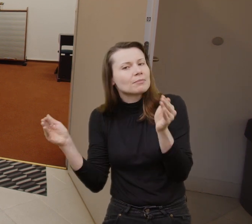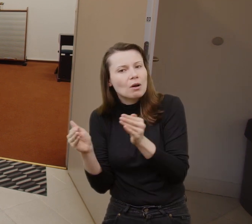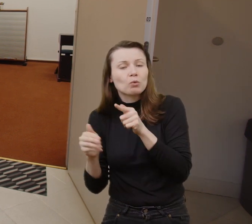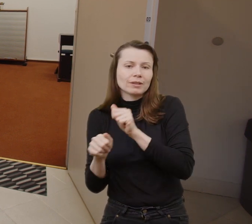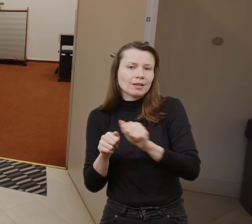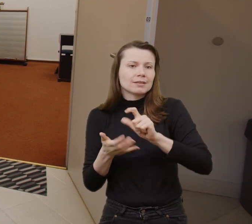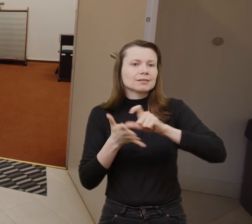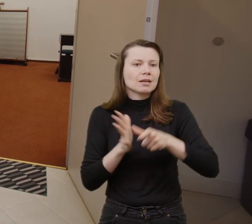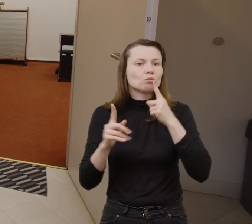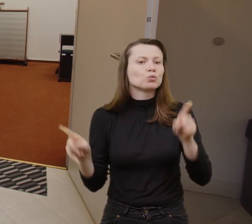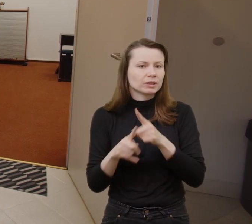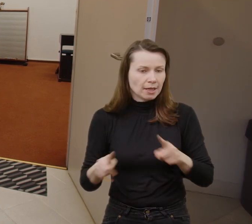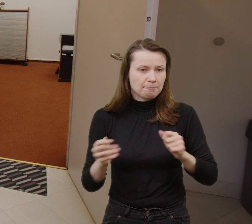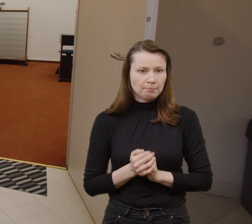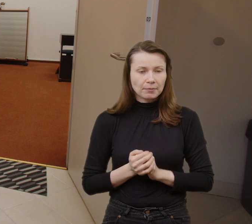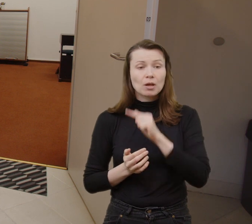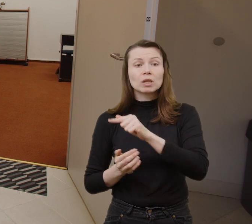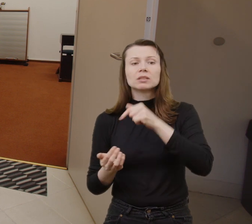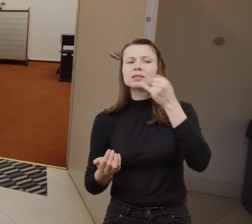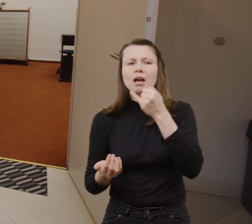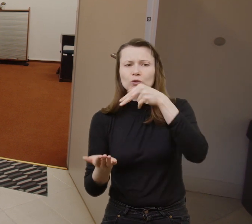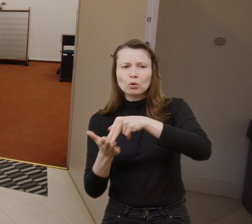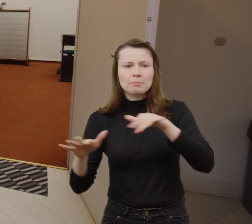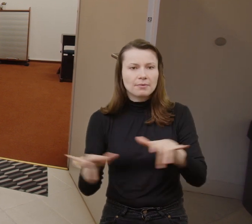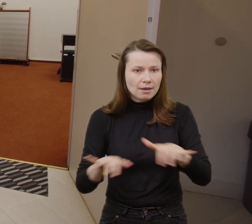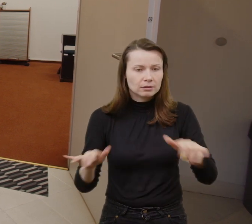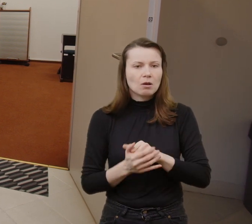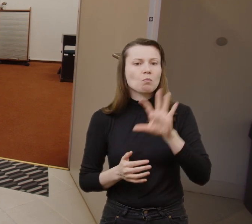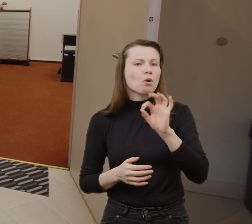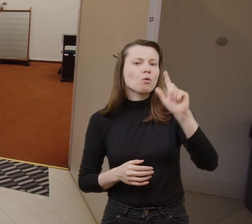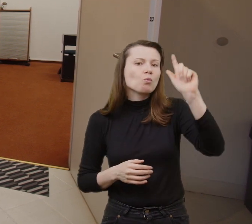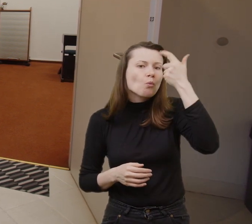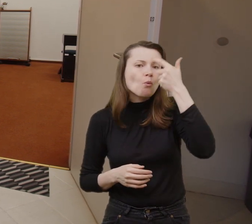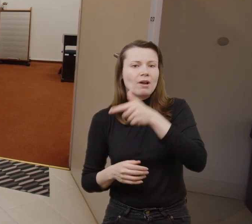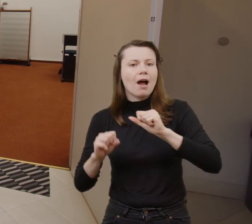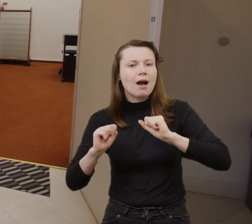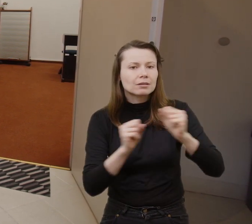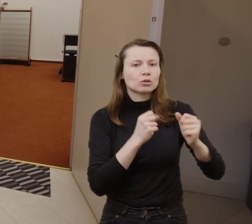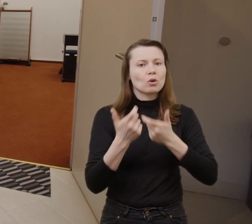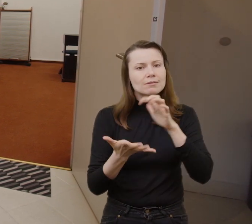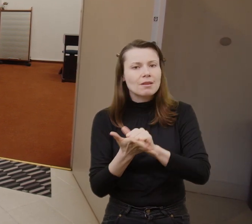Niemal zawsze stoi w niej pianino, bo główne aktywności w tej sali to nauka gry na tym instrumencie i lekcje śpiewu.